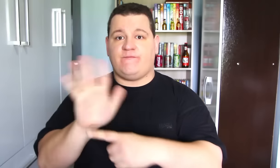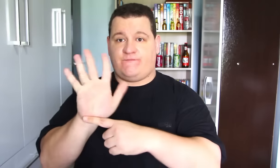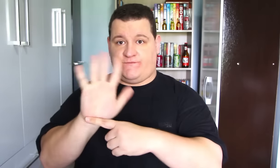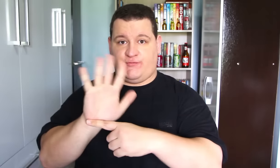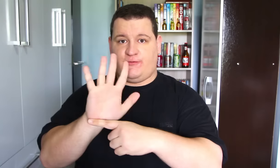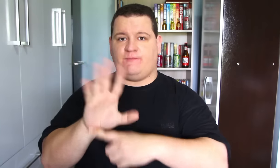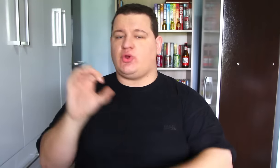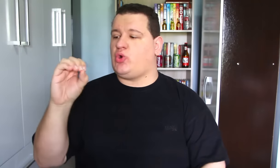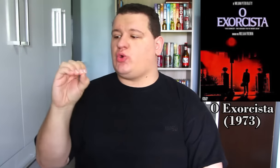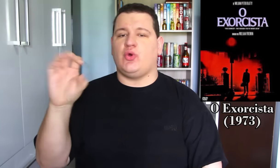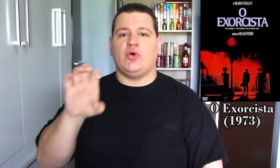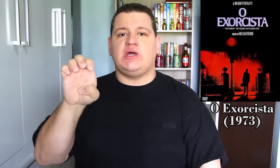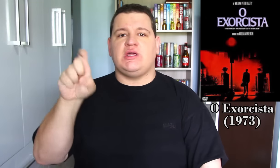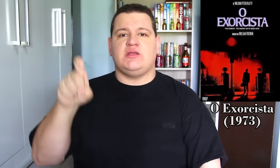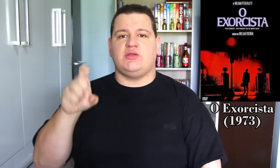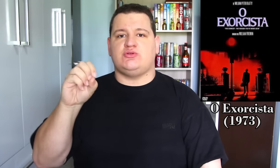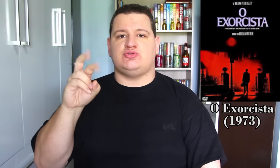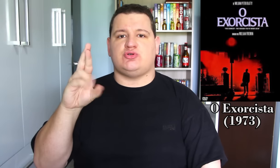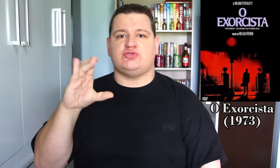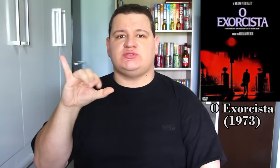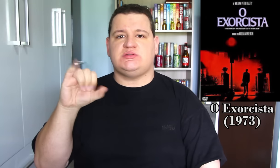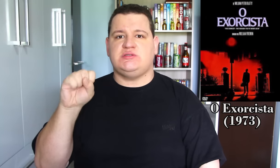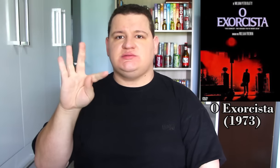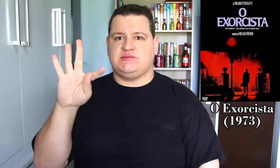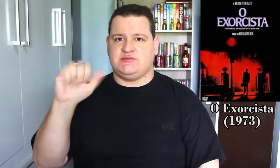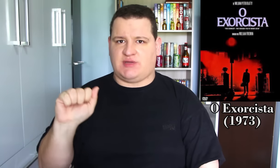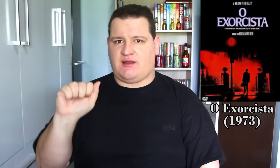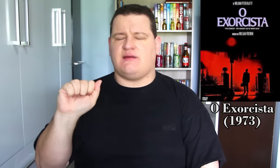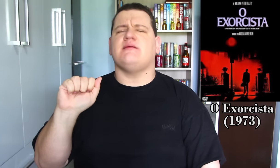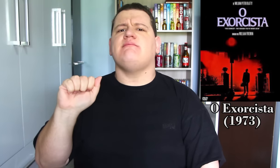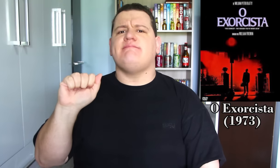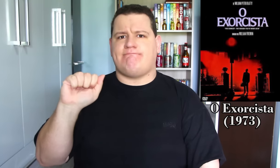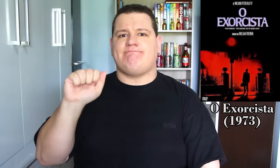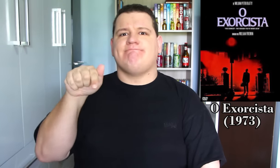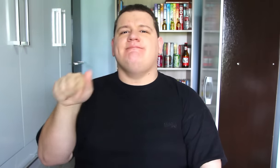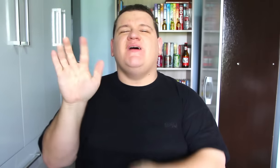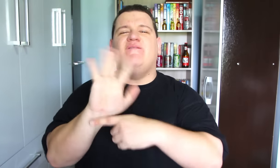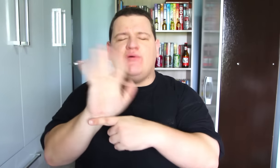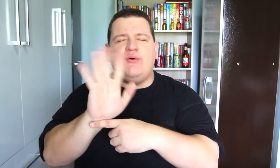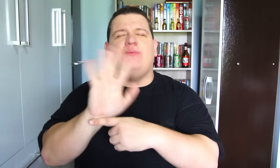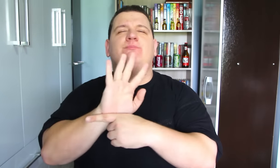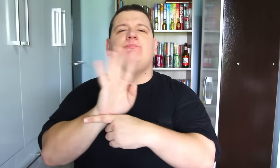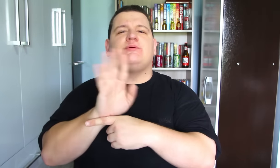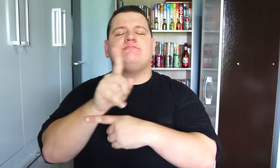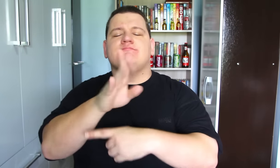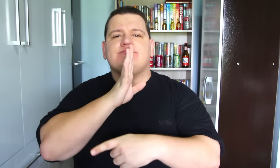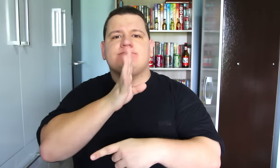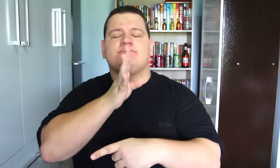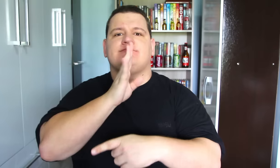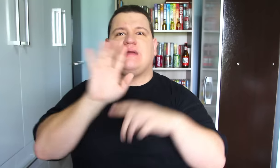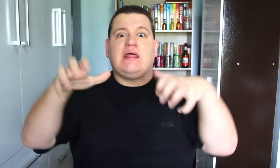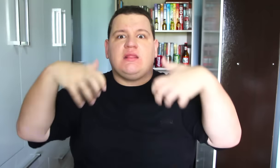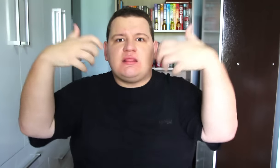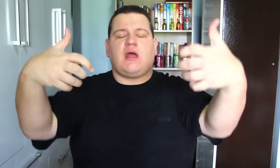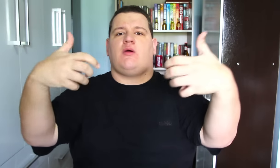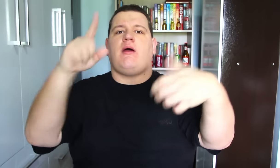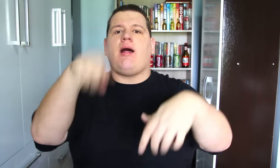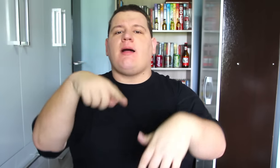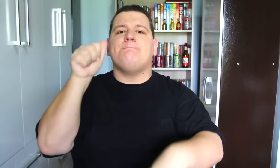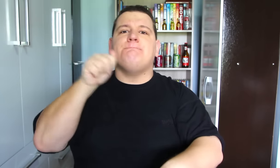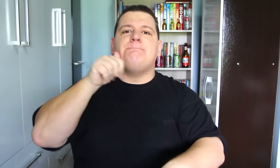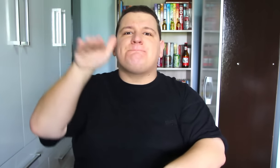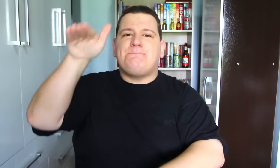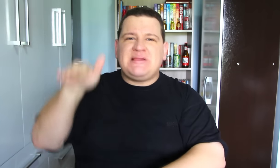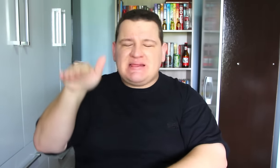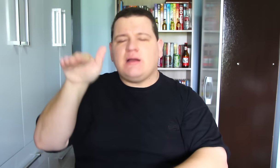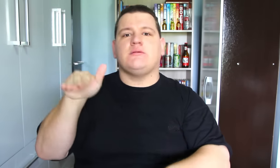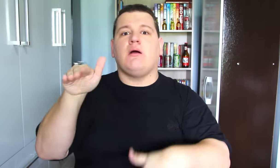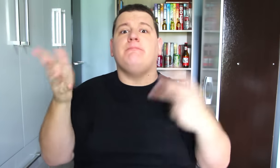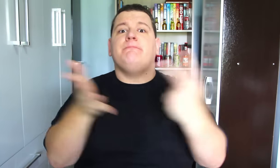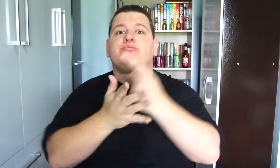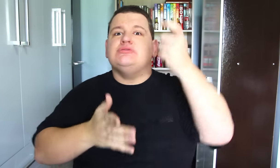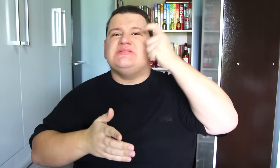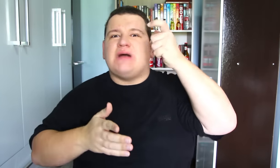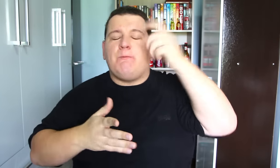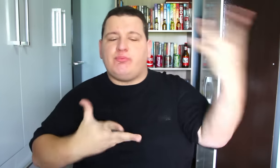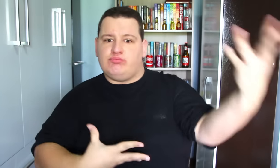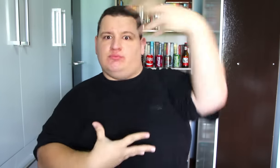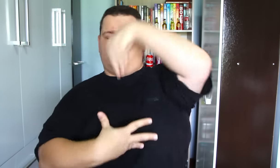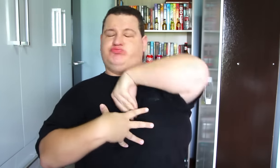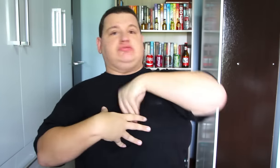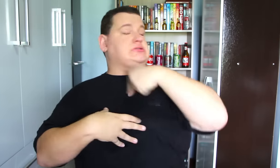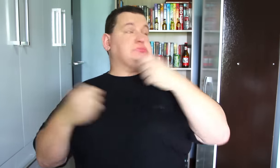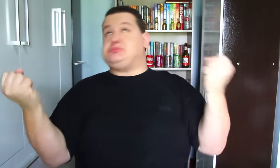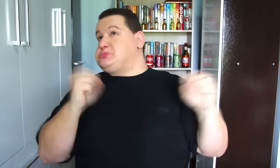O filme "O Exorcista" conta sobre uma menina que foi possuída por um demônio